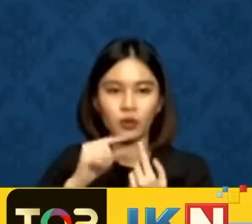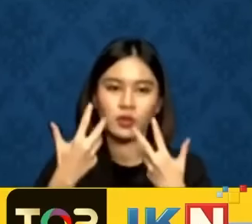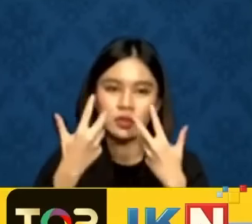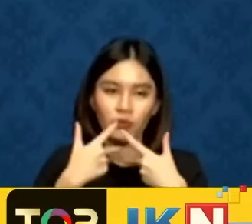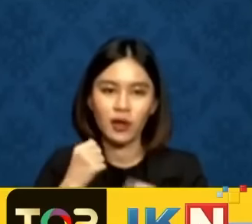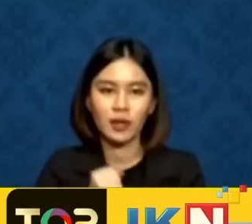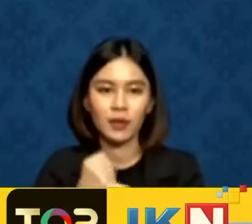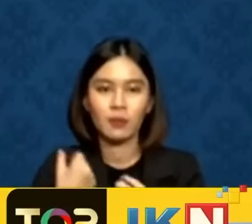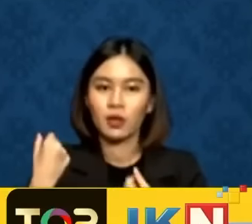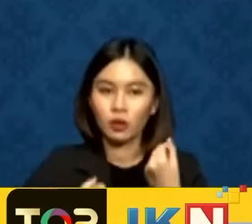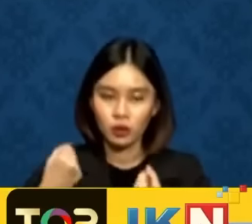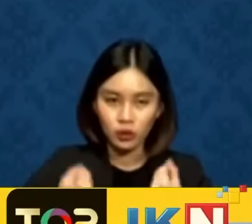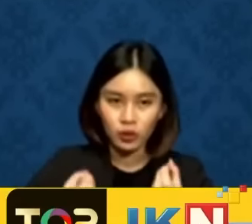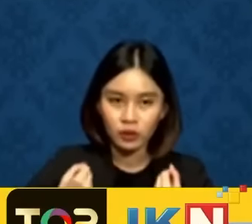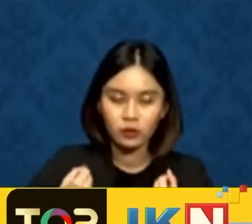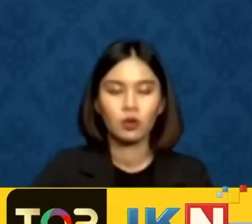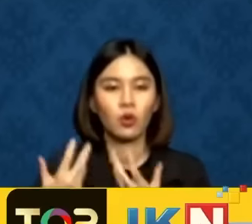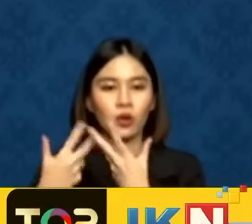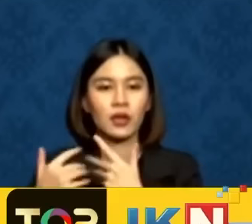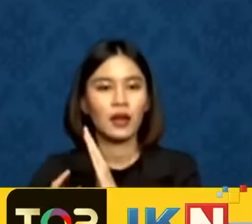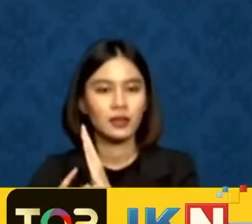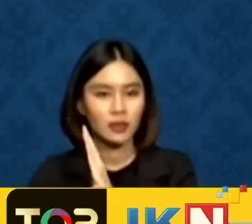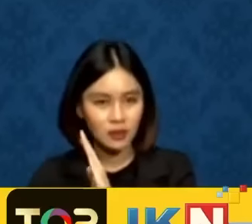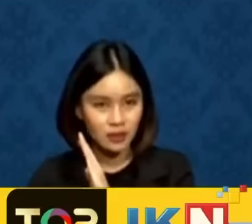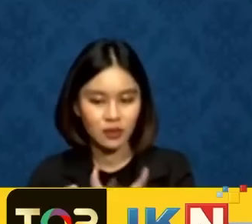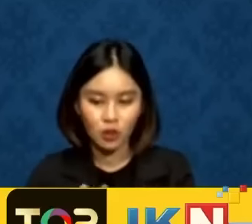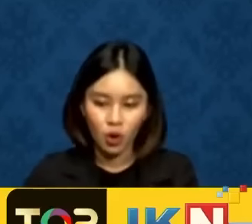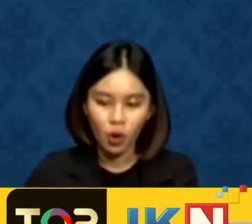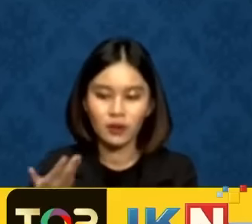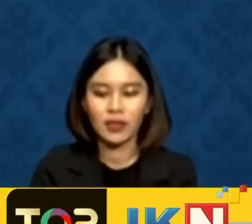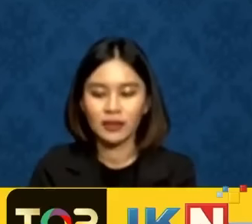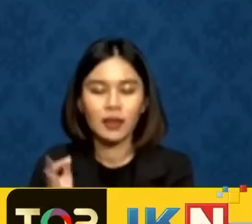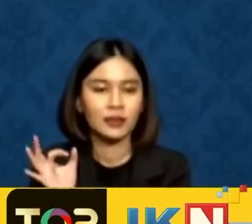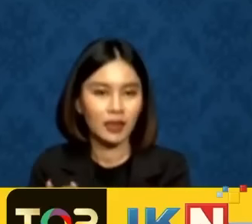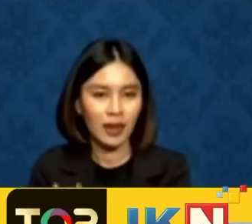ยนต์อุตสาหกรรมอิเล็กทรอนิกส์และ อุตสาหกรรมการเงินการธนาคารเป็นต้นโดย